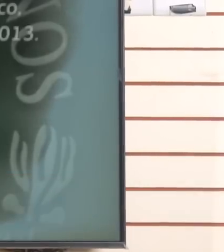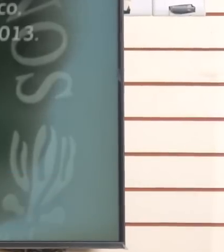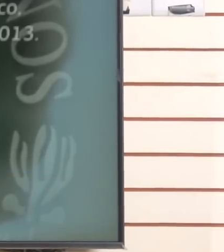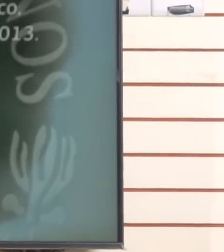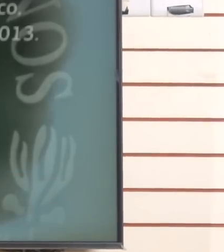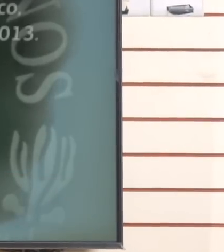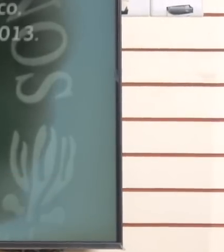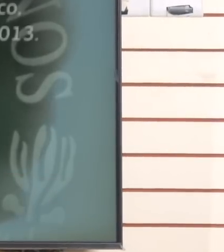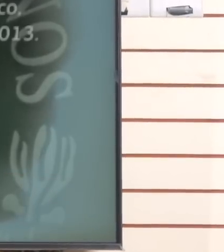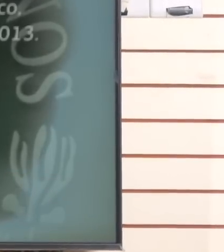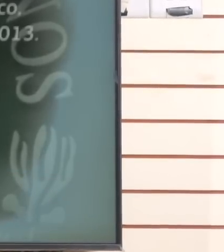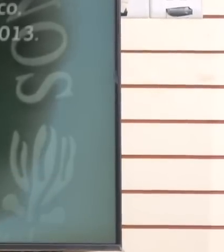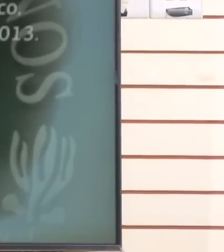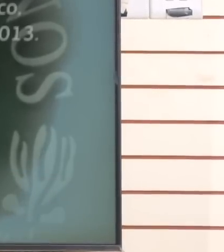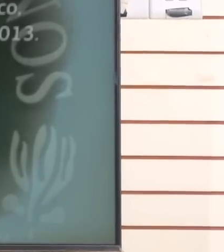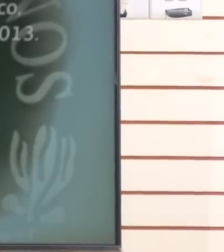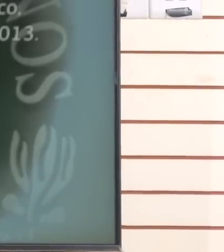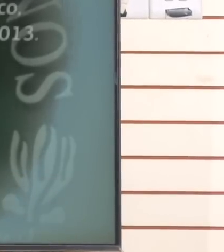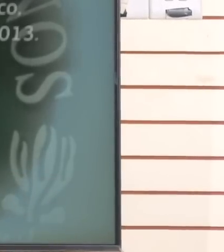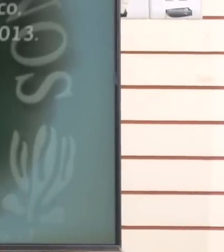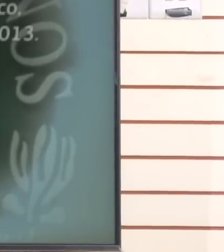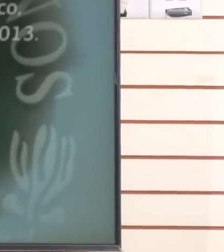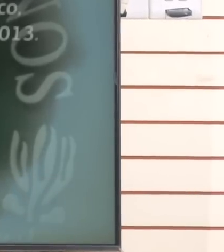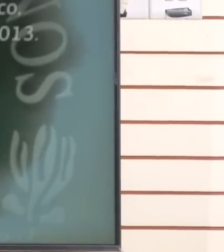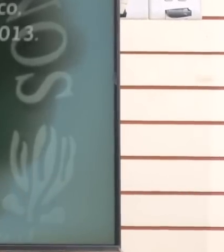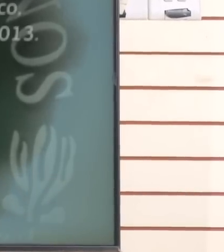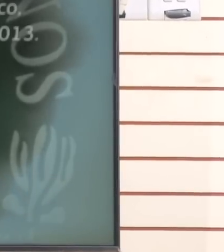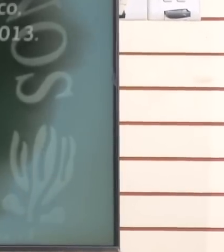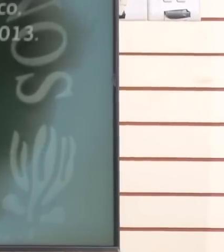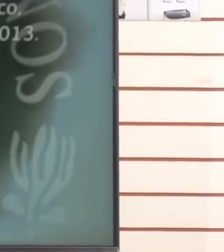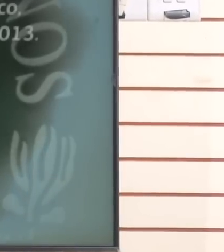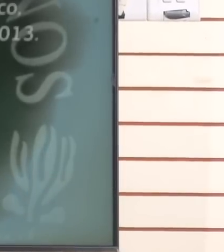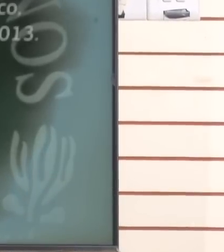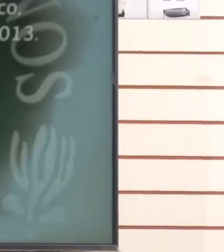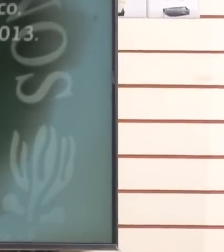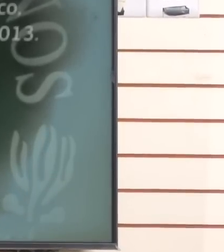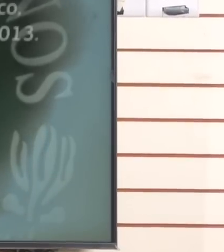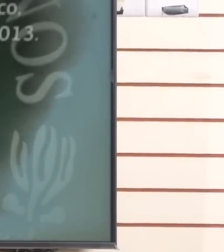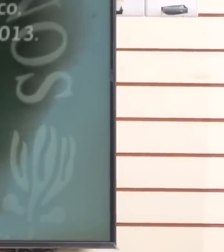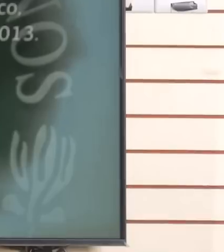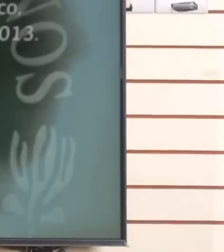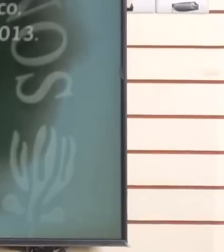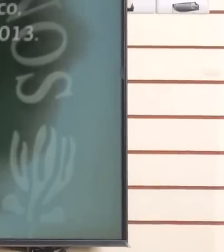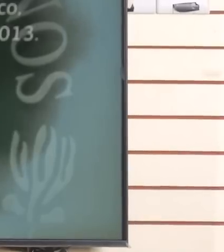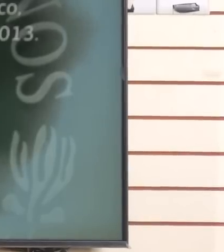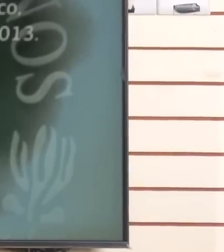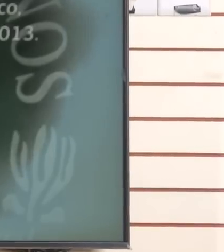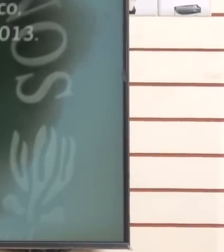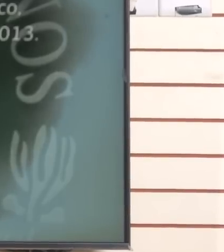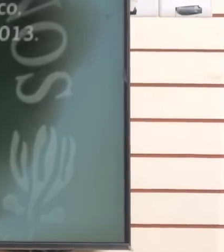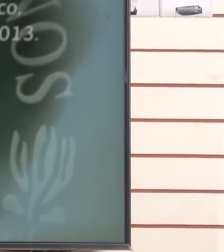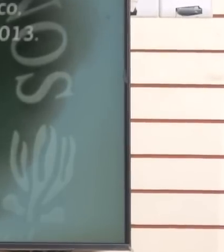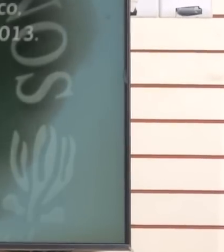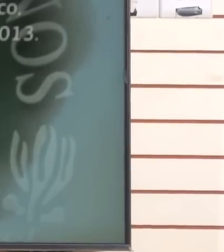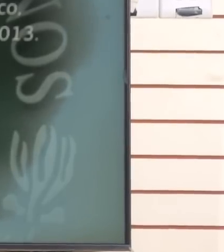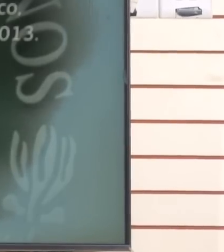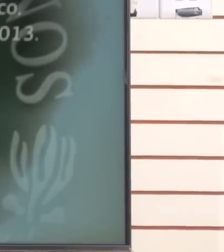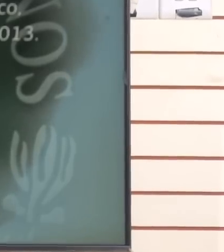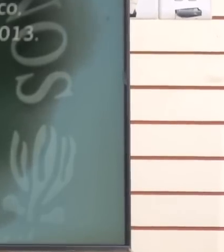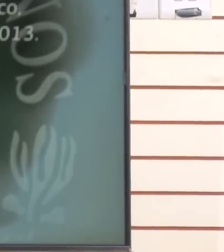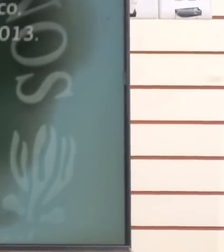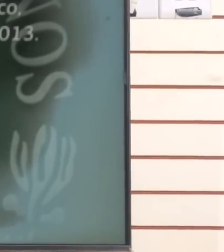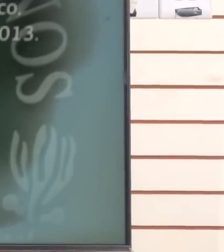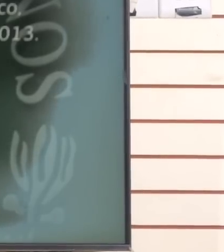laborales serán 100% respetados para ellos la reforma energética signific da más y